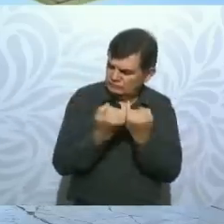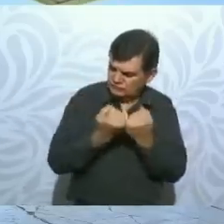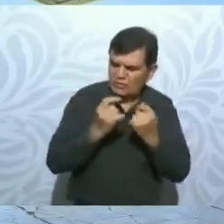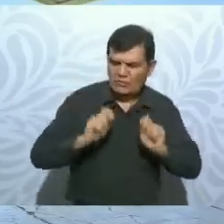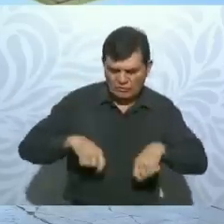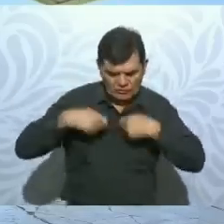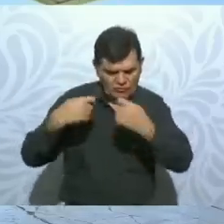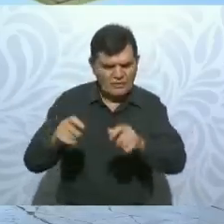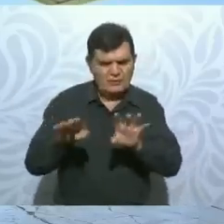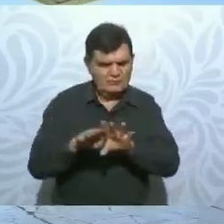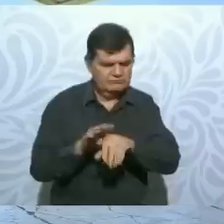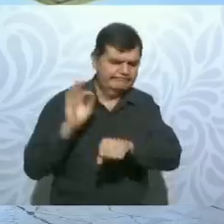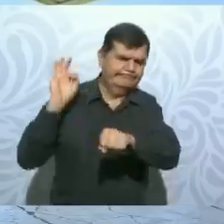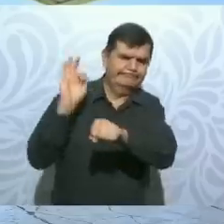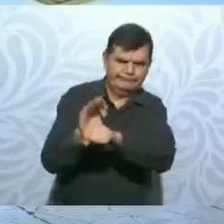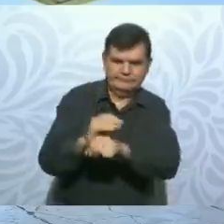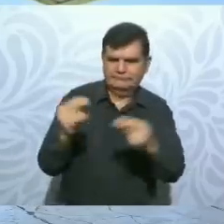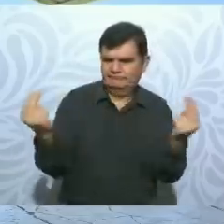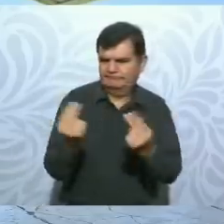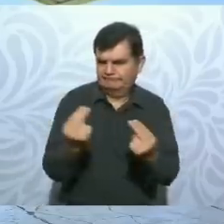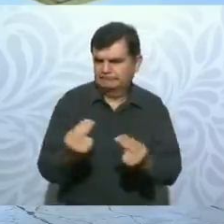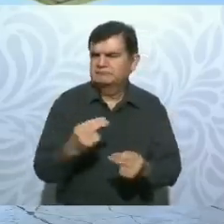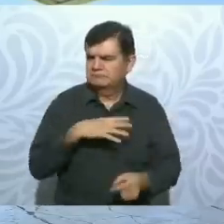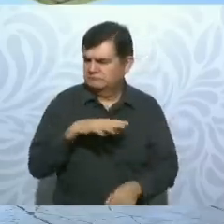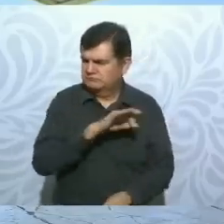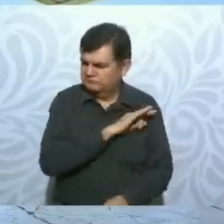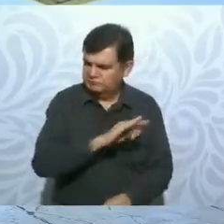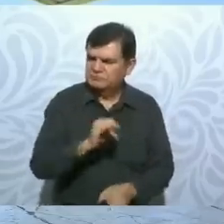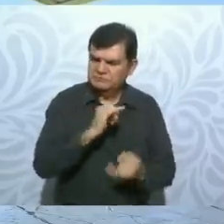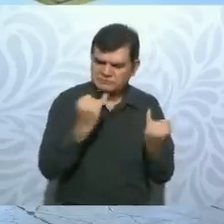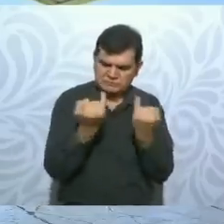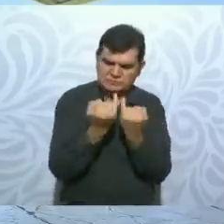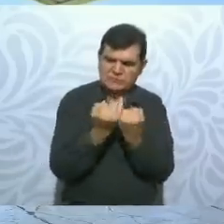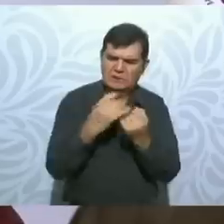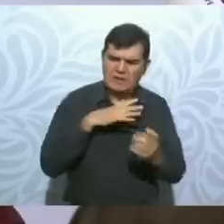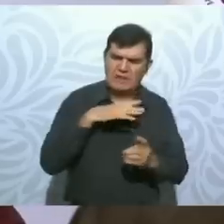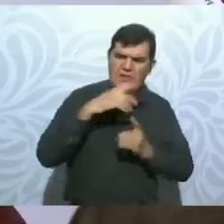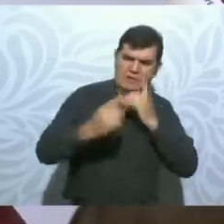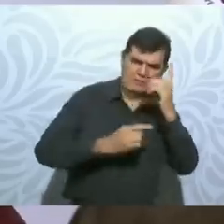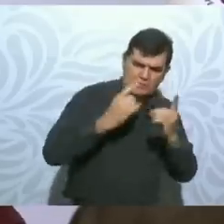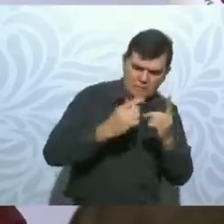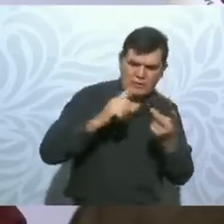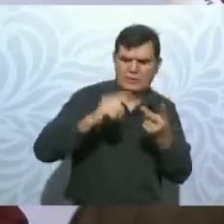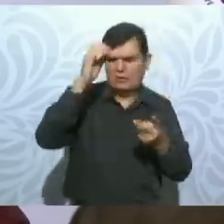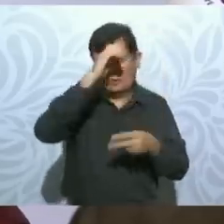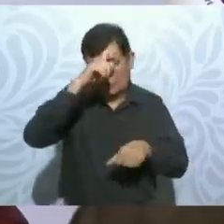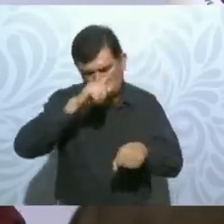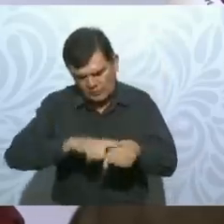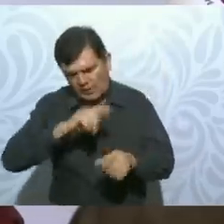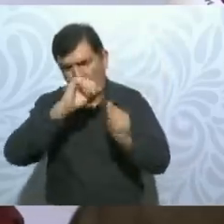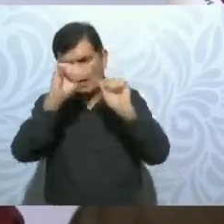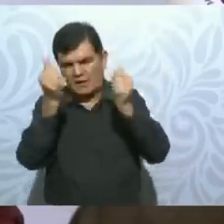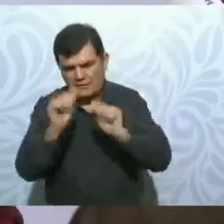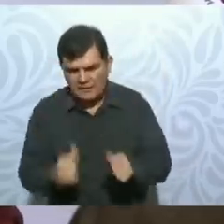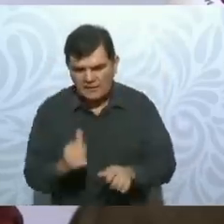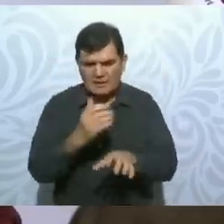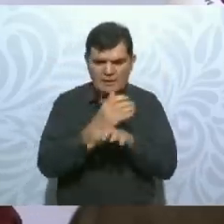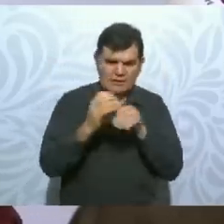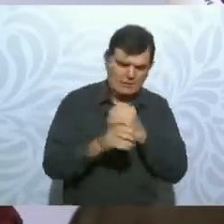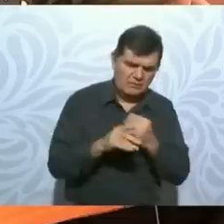la asistencia necesaria se efectuarán actividades deportivas culturales artísticas caminatas por la